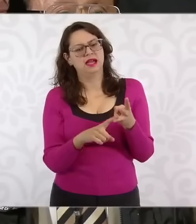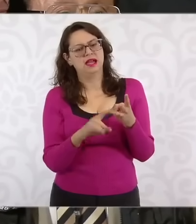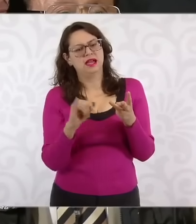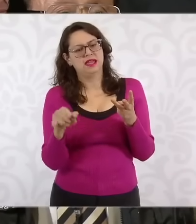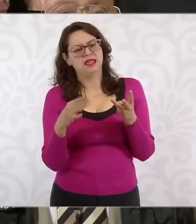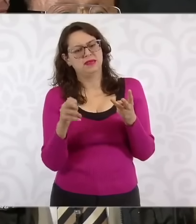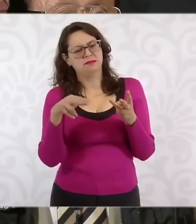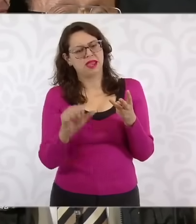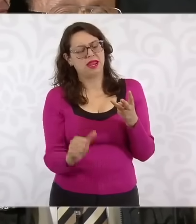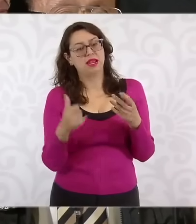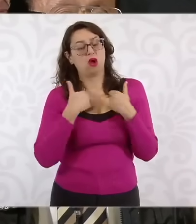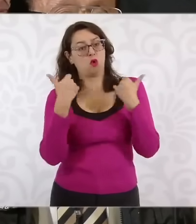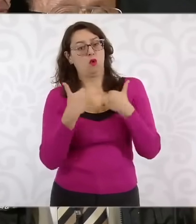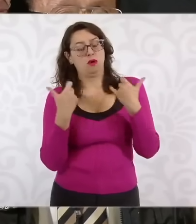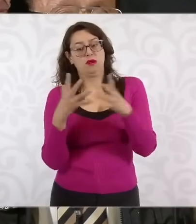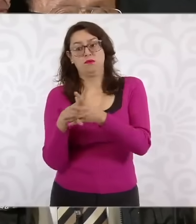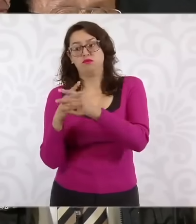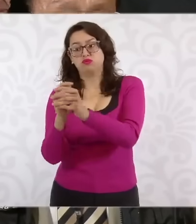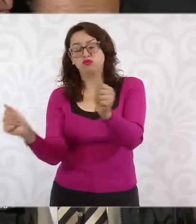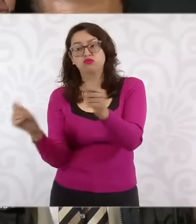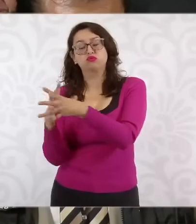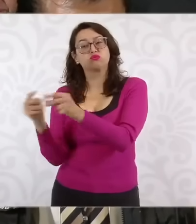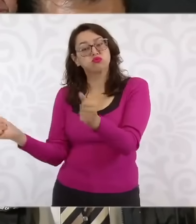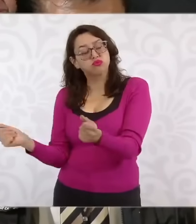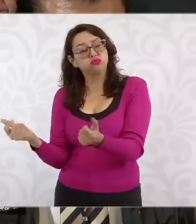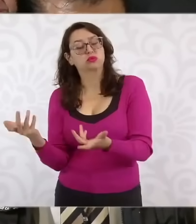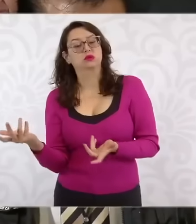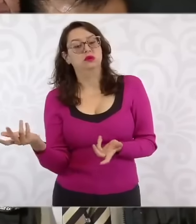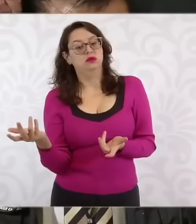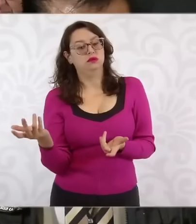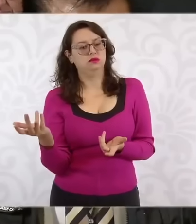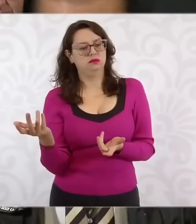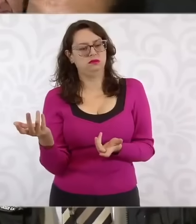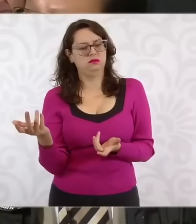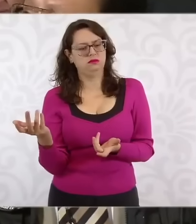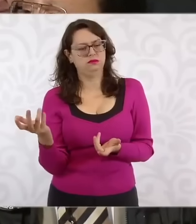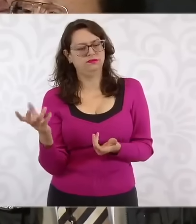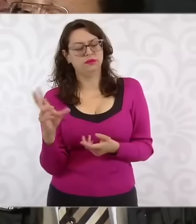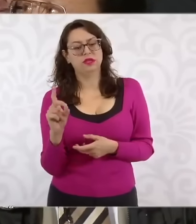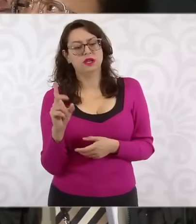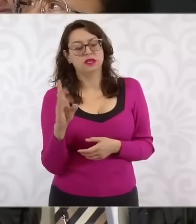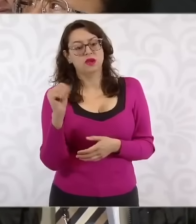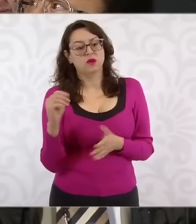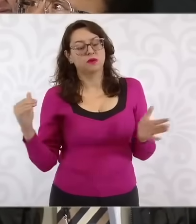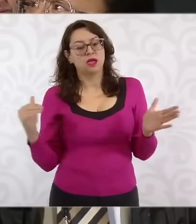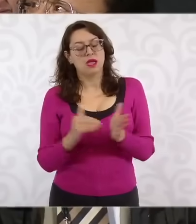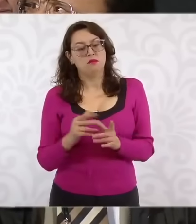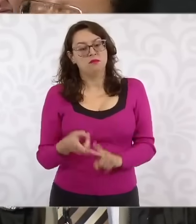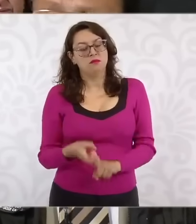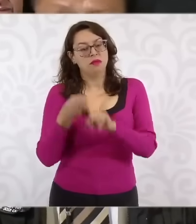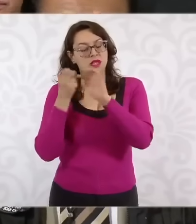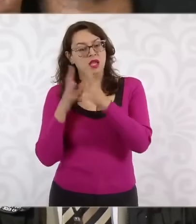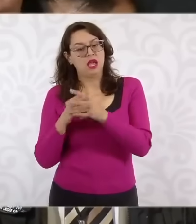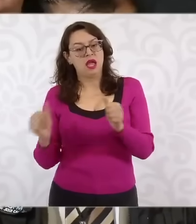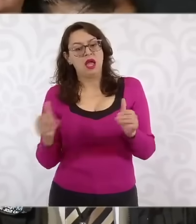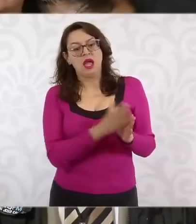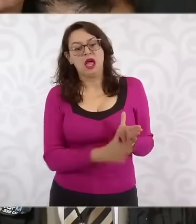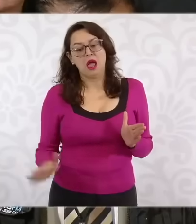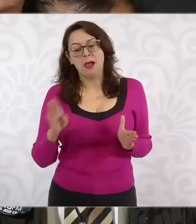son víctimas, jóvenes desaparecidas, jóvenes. Eh, 39,000 desaparecidos con Peña Nieto, 53,000 con